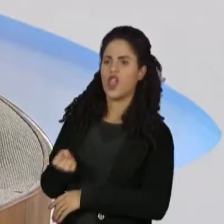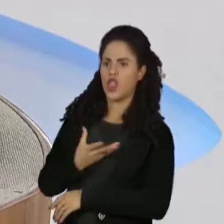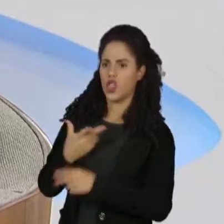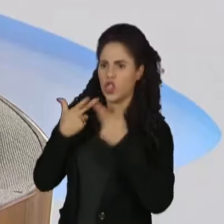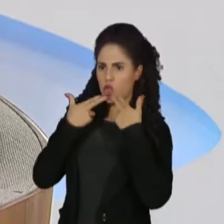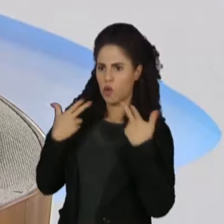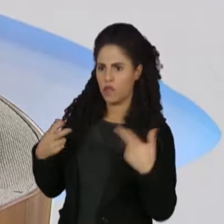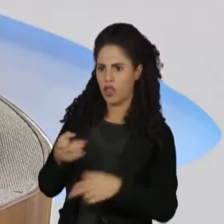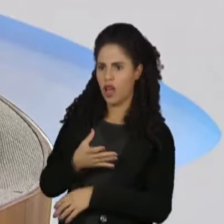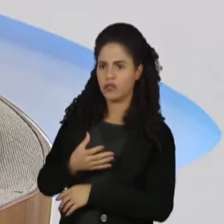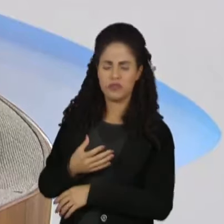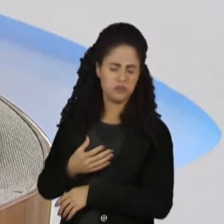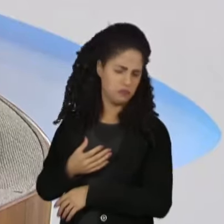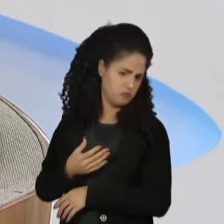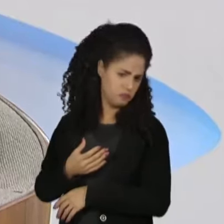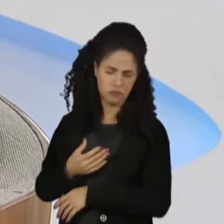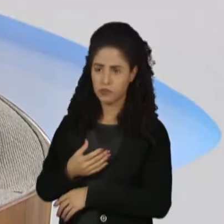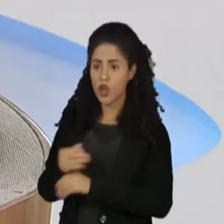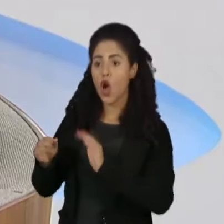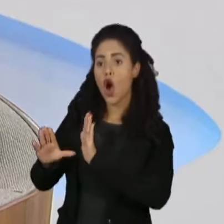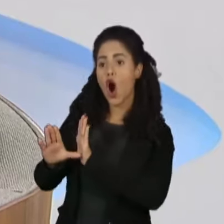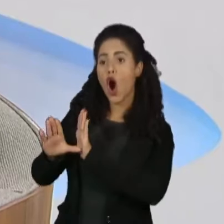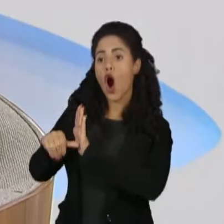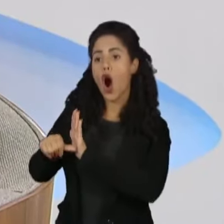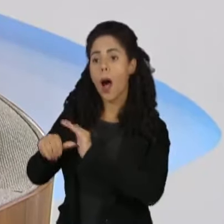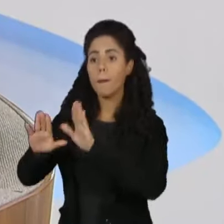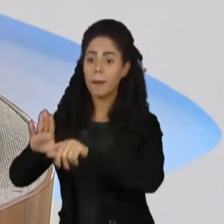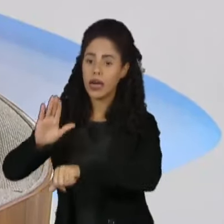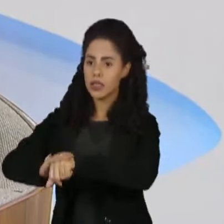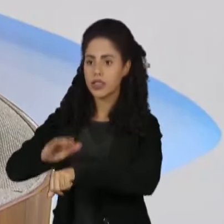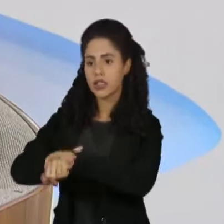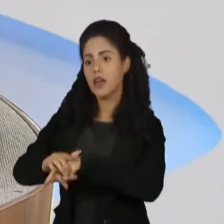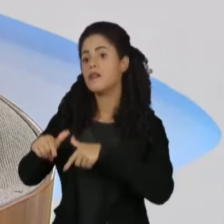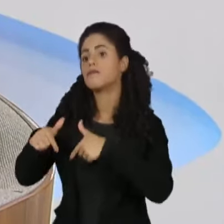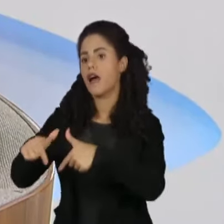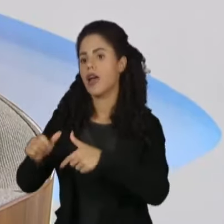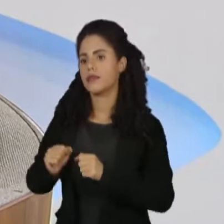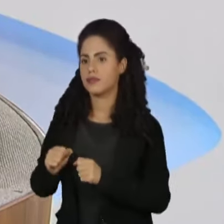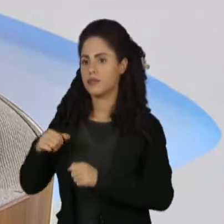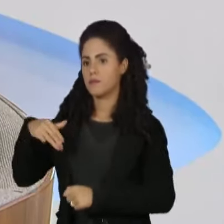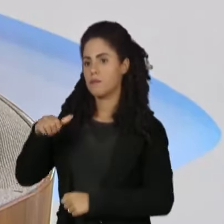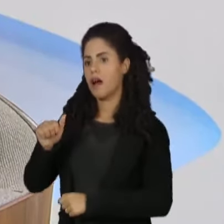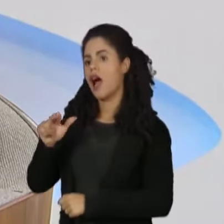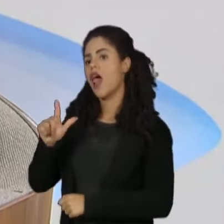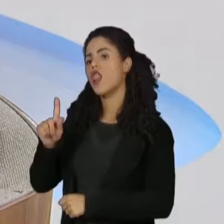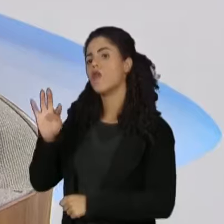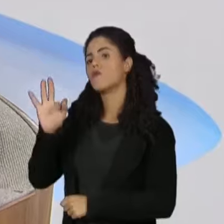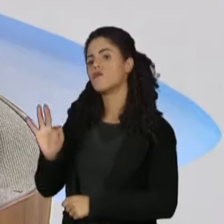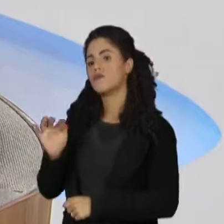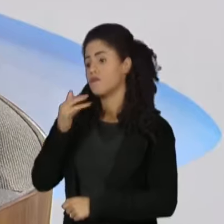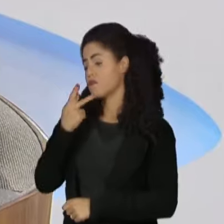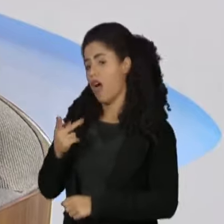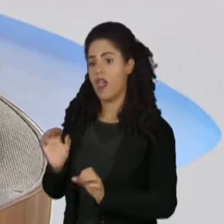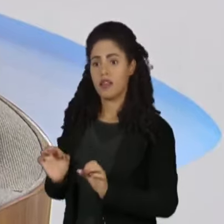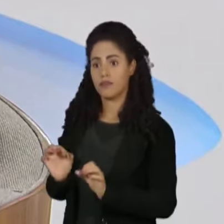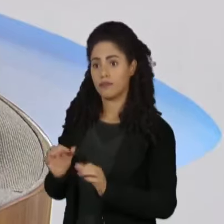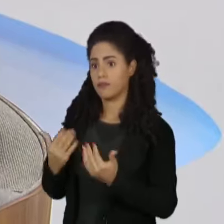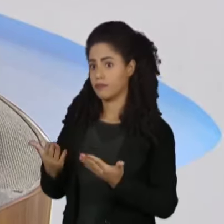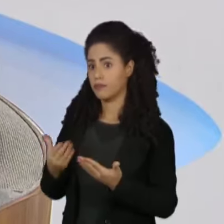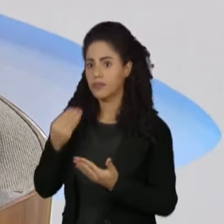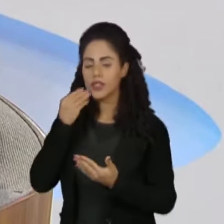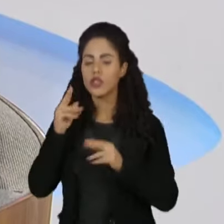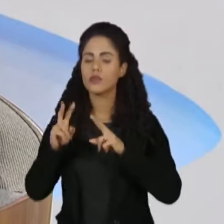quantas vezes já se falou rouba mais faz do do Maluf eh isso esse debate de relativização da